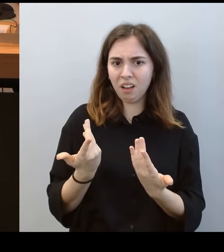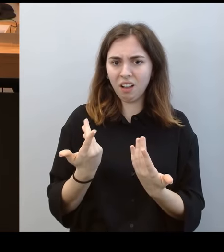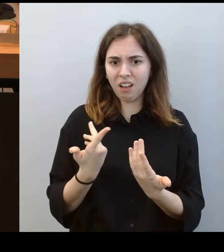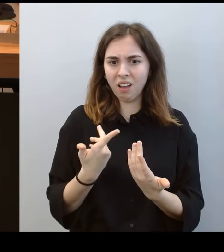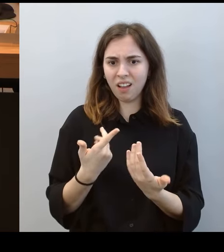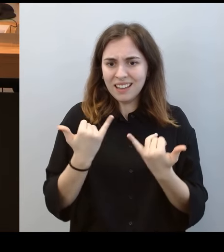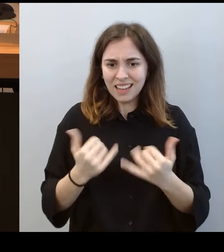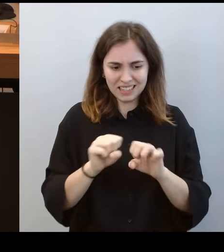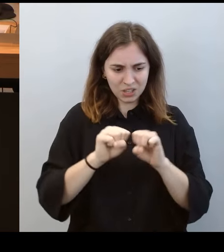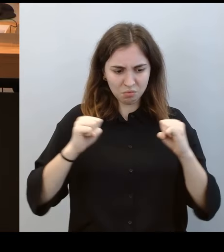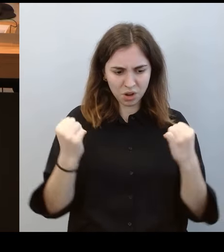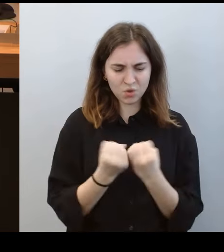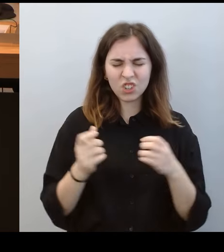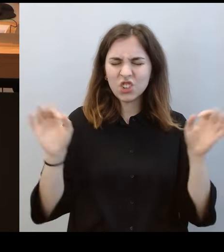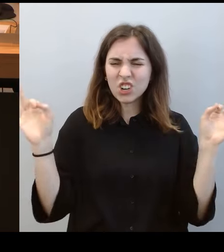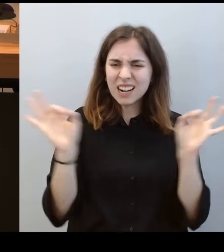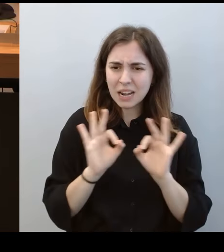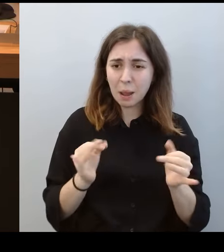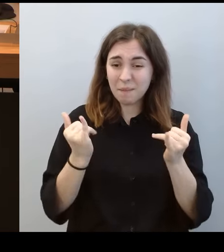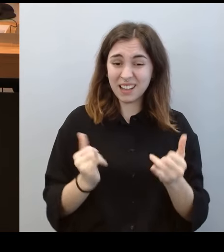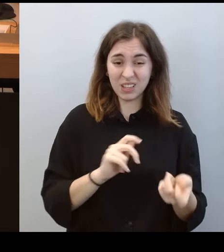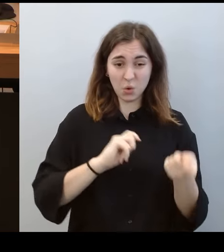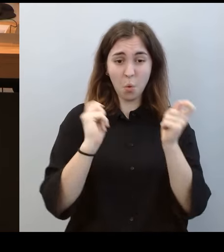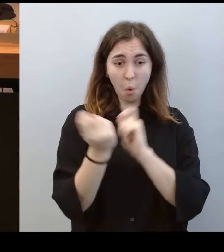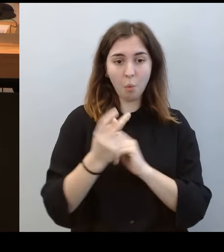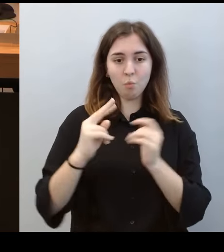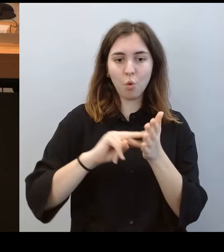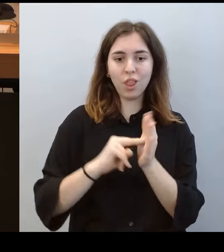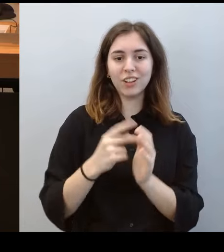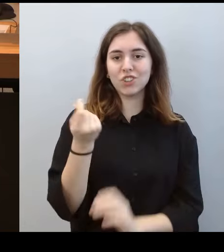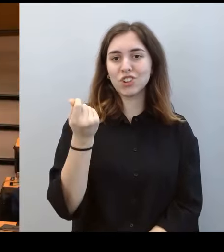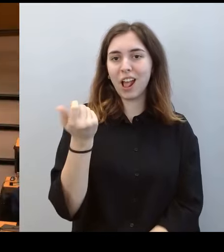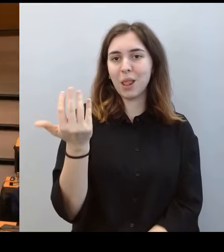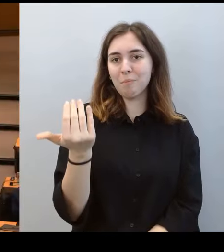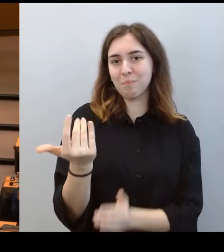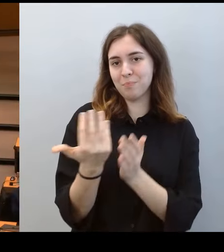politisches Kapital zu schlagen? Das ist wirklich armseliger Opportunismus. (Beifall)